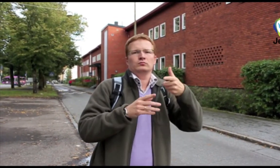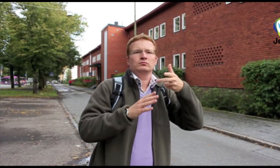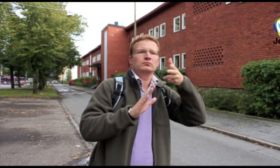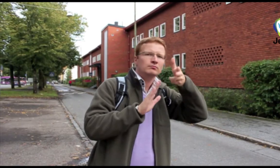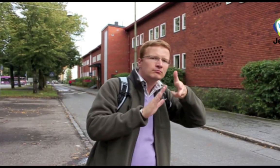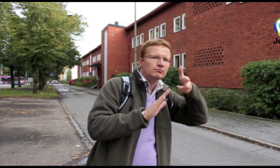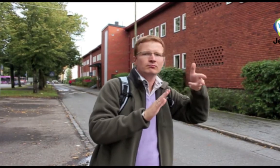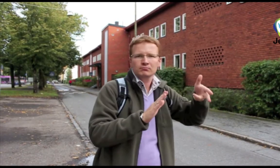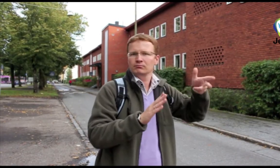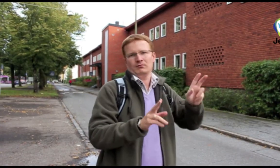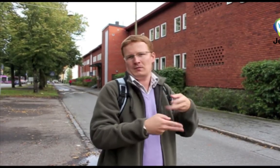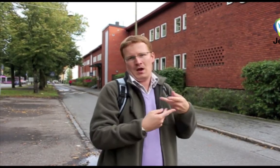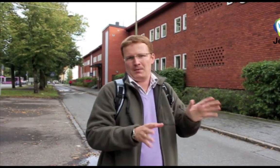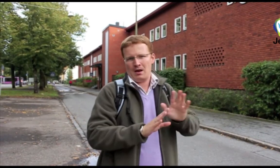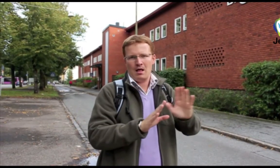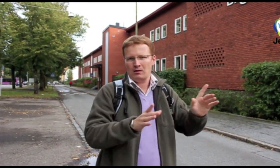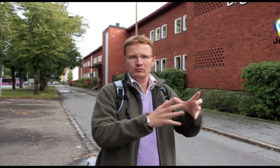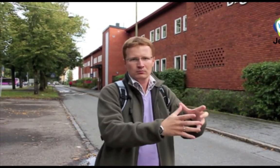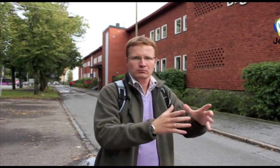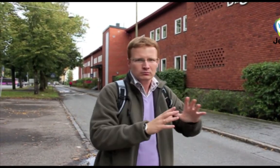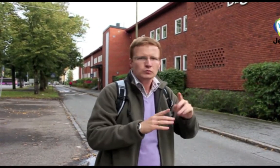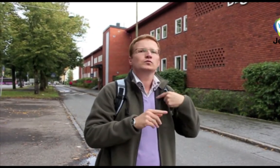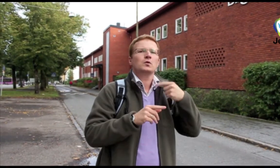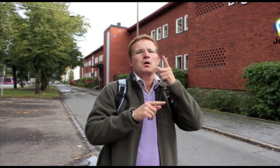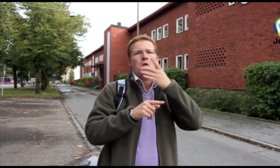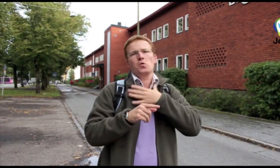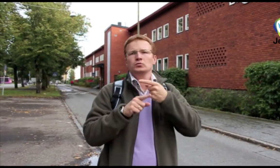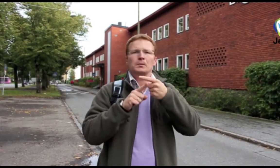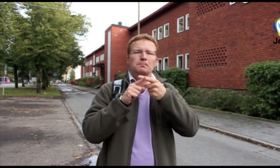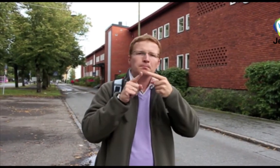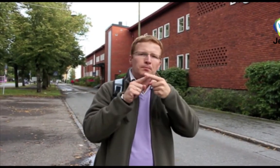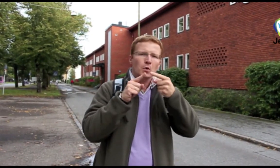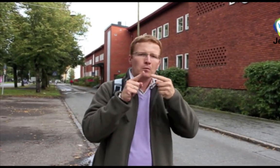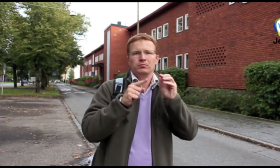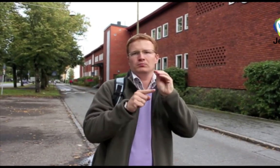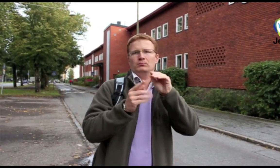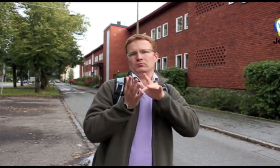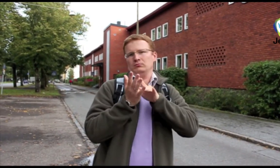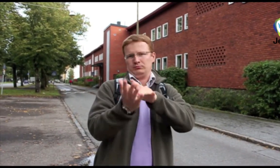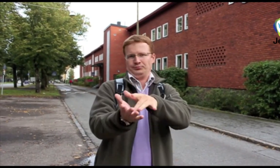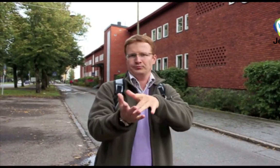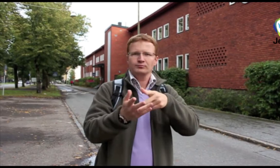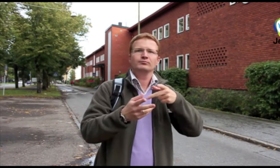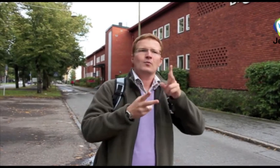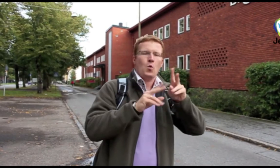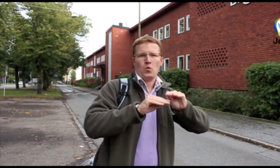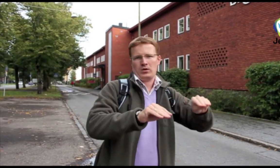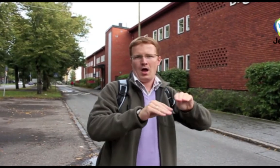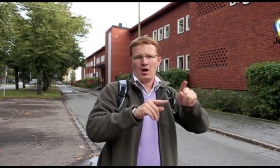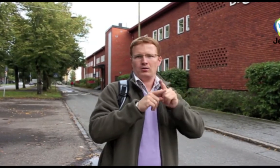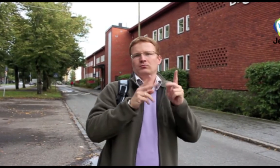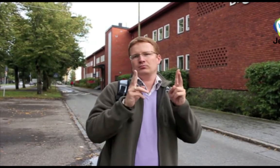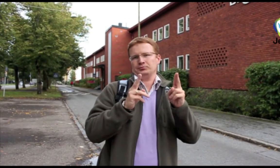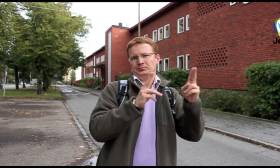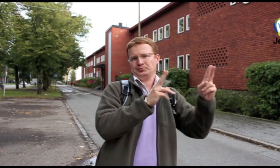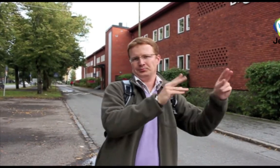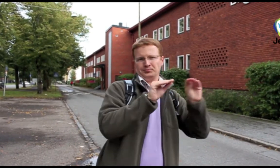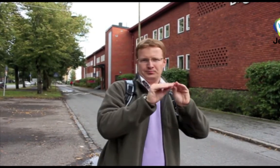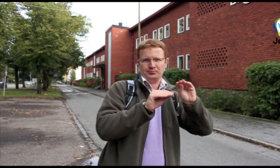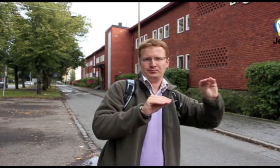Sajnos nem lehetett felvételt készíteni, de azért néhány jelenetet megmutatunk, hogy a tanárok hogyan tanítanak ott.